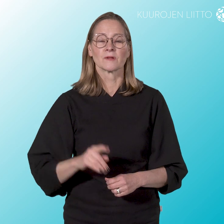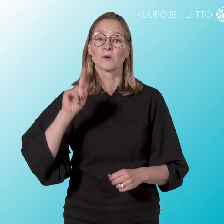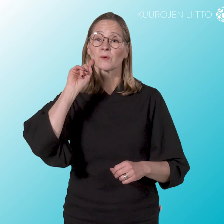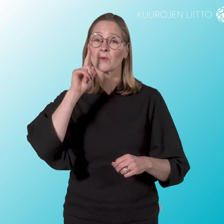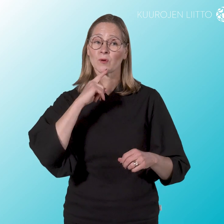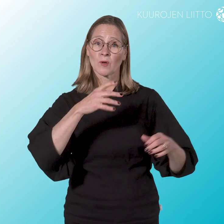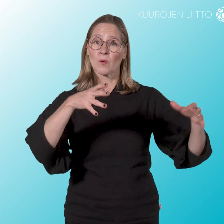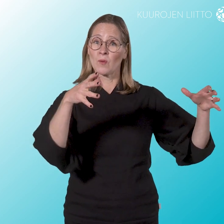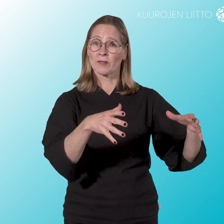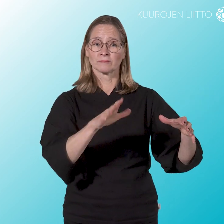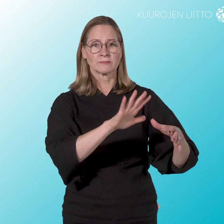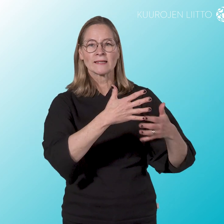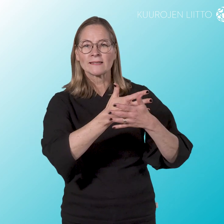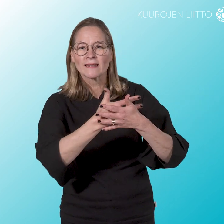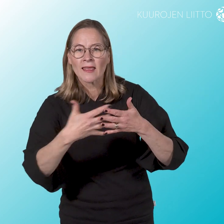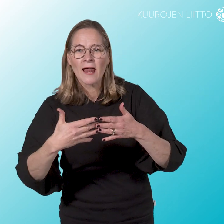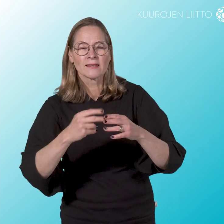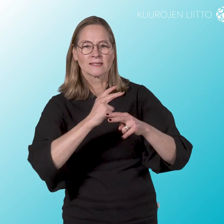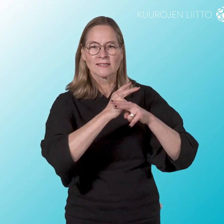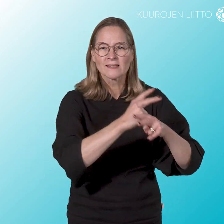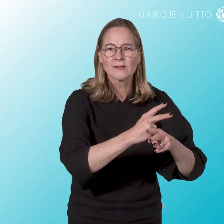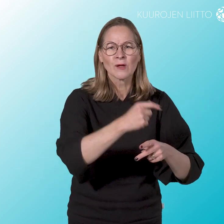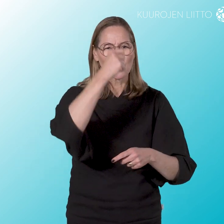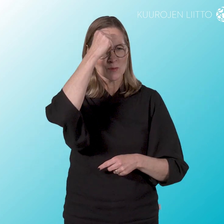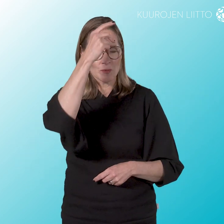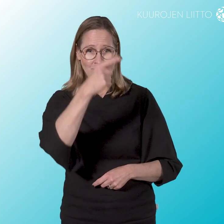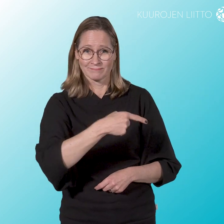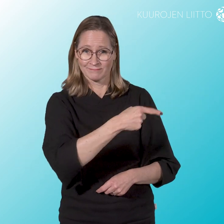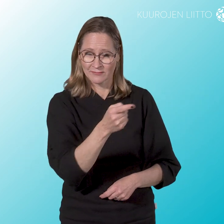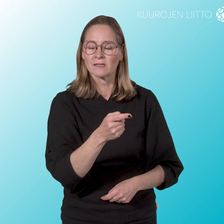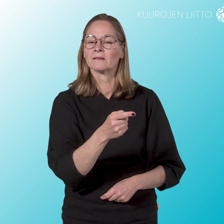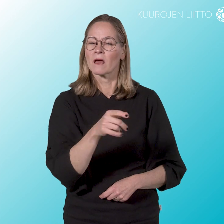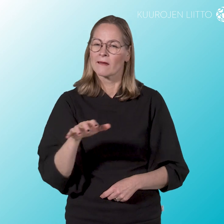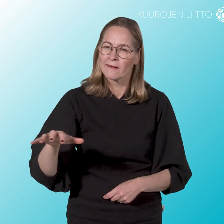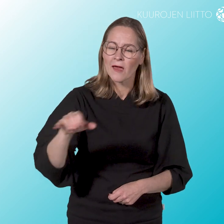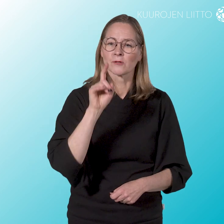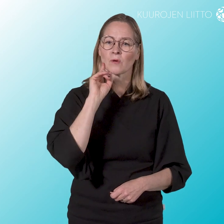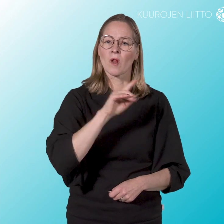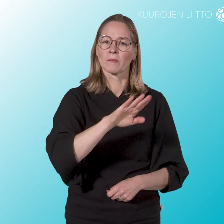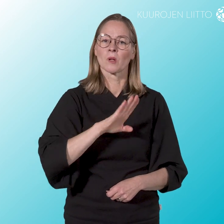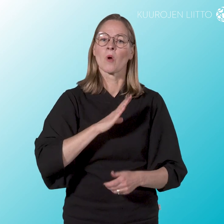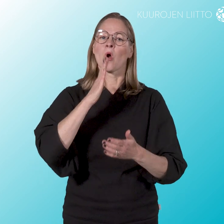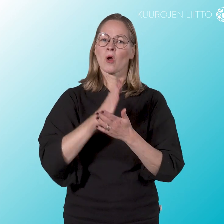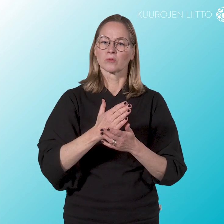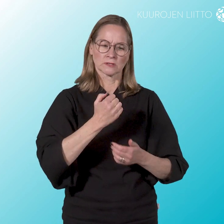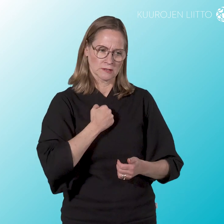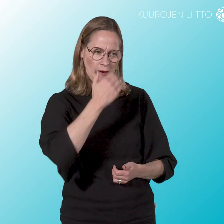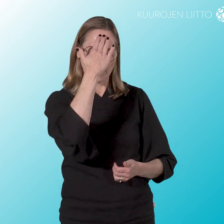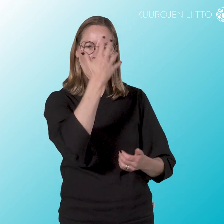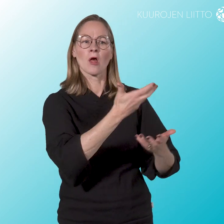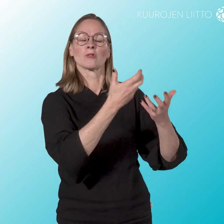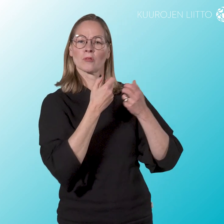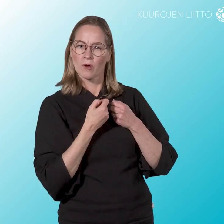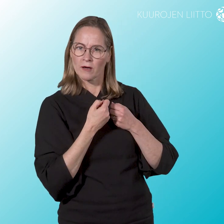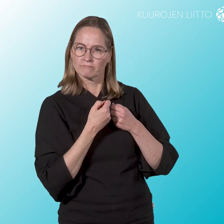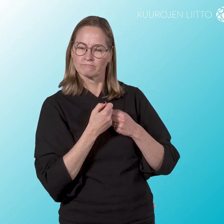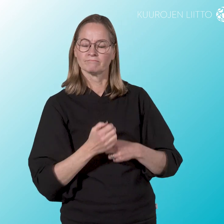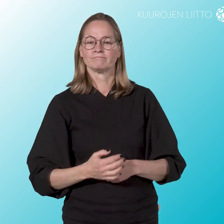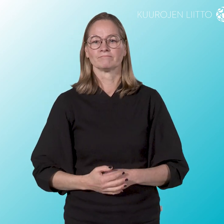Kaikilla kuuroilla lapsilla on oikeus saada tietoa kuurojen yhteisön kielellisestä identiteetistä ja kulttuurista.